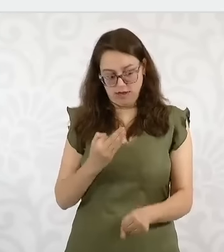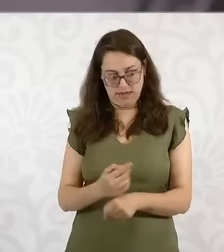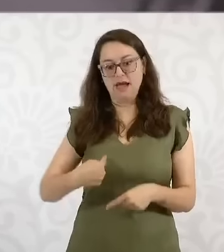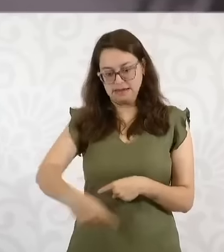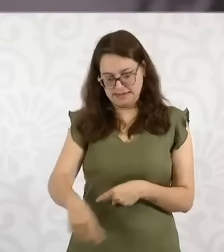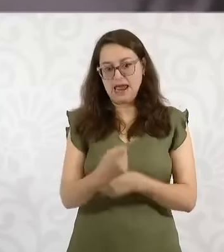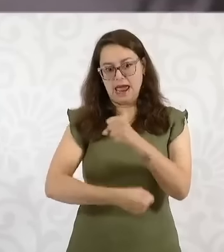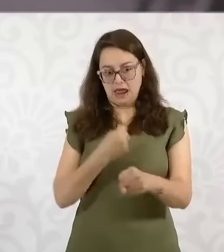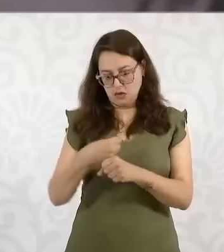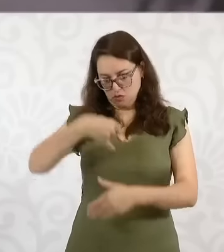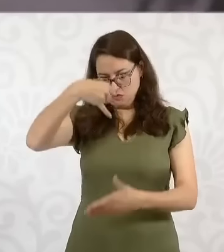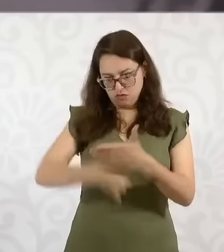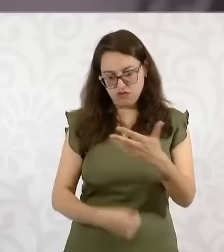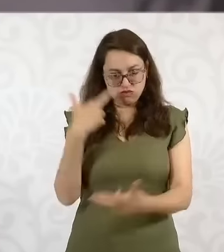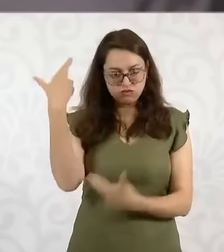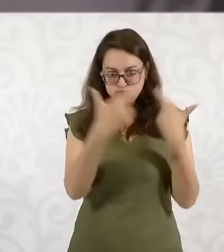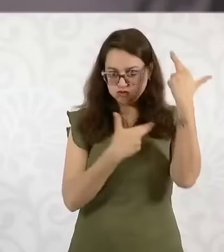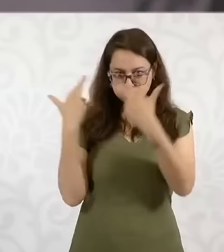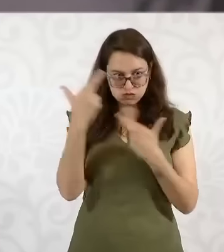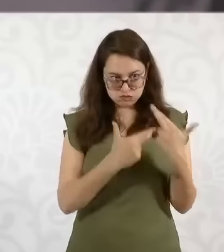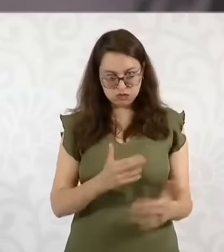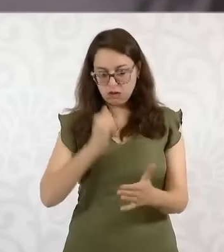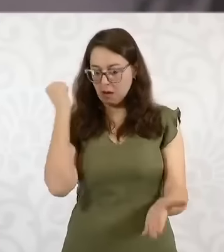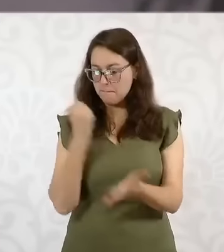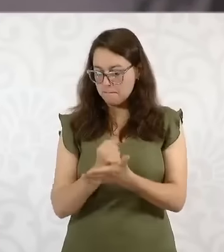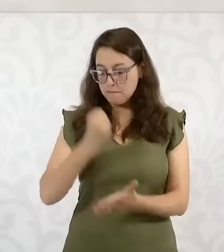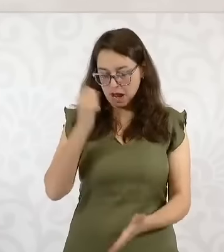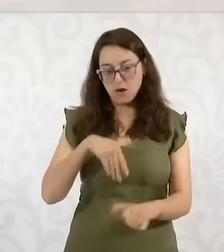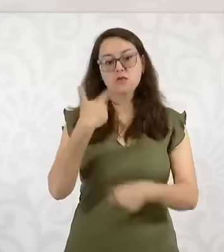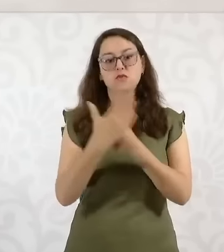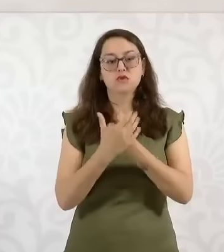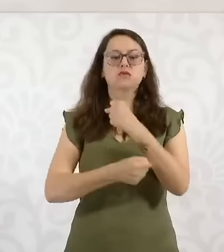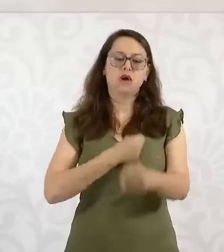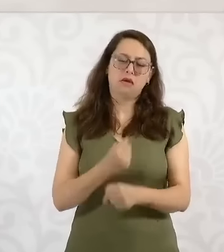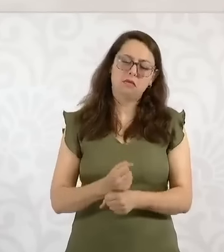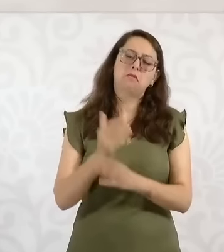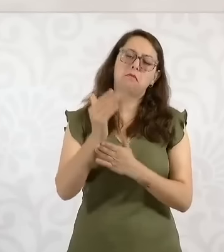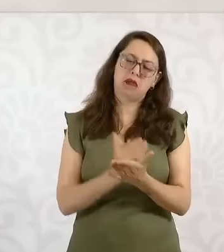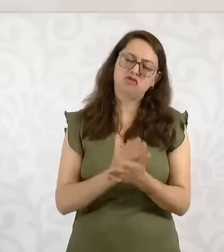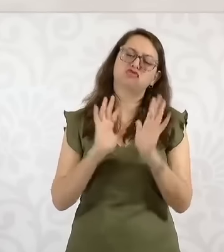mientras más pronto, pues evidentemente mejor y que ya los siguientes años su revisión pues tenga